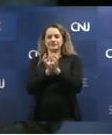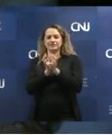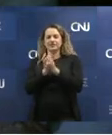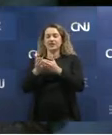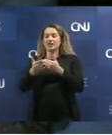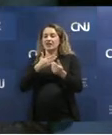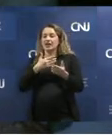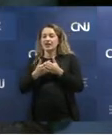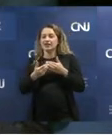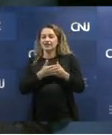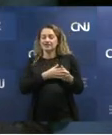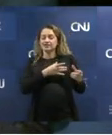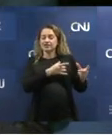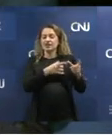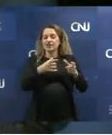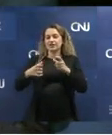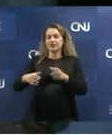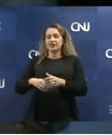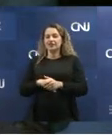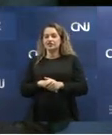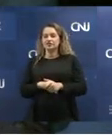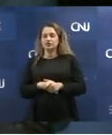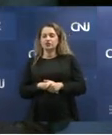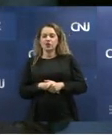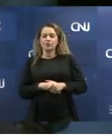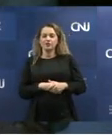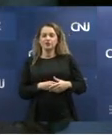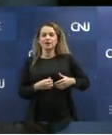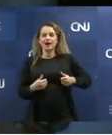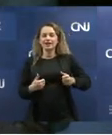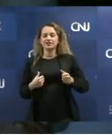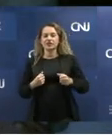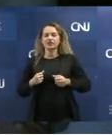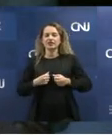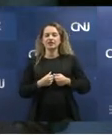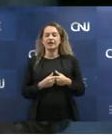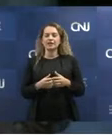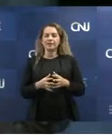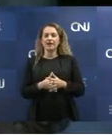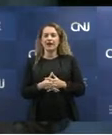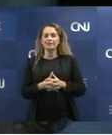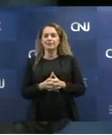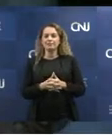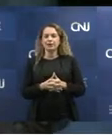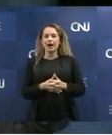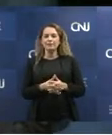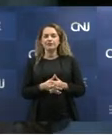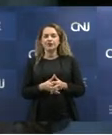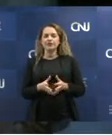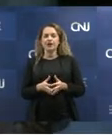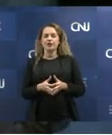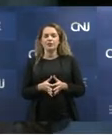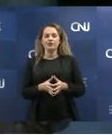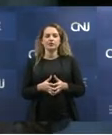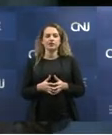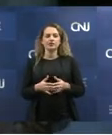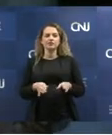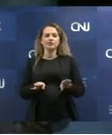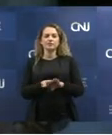No entanto, não opera pela simples força conceitual dos seus próprios aliciados, porque a sua eficácia é algo prático